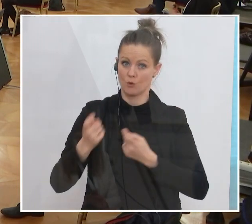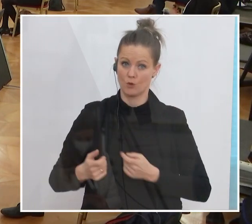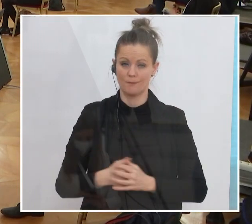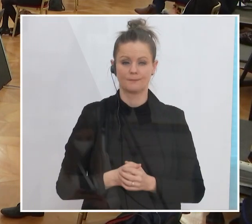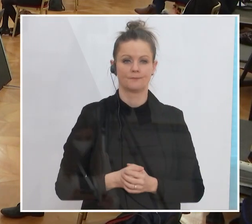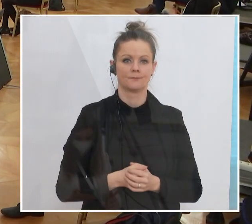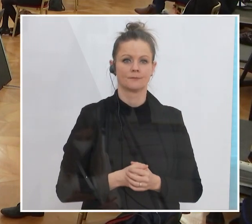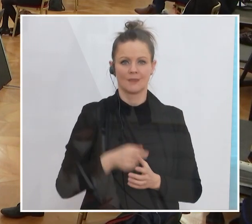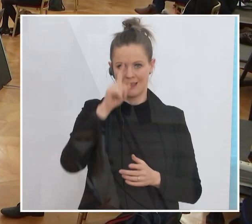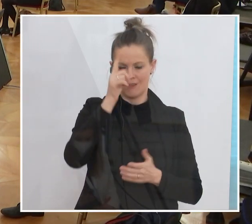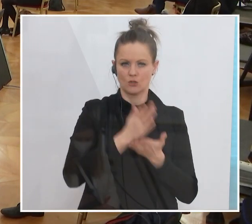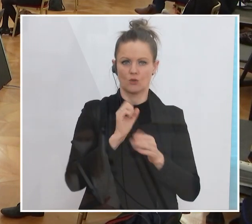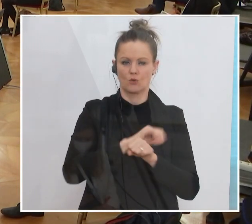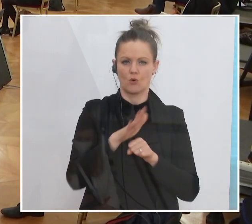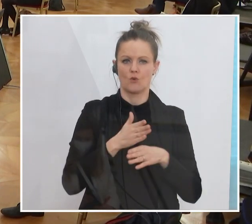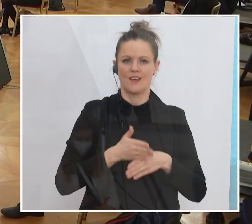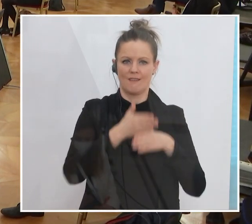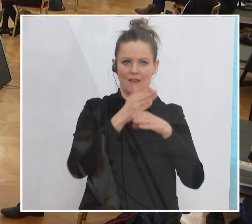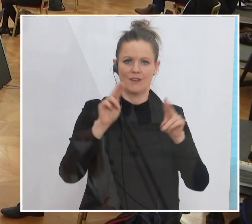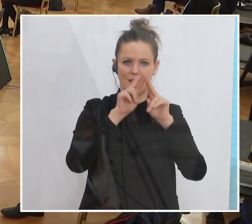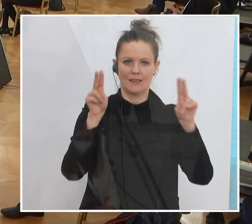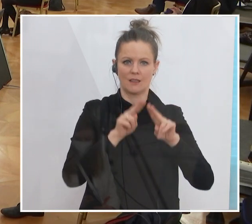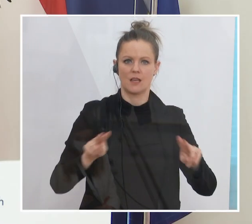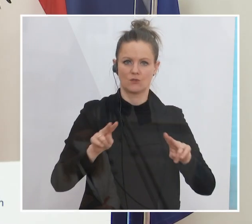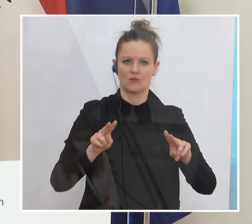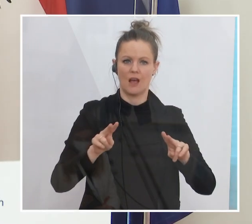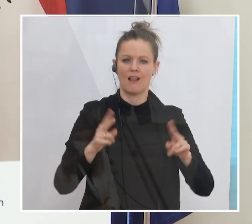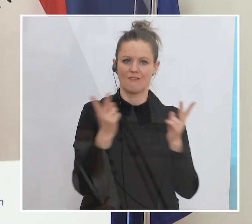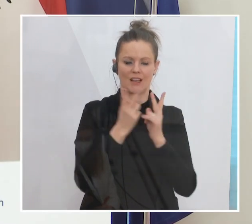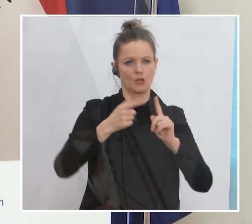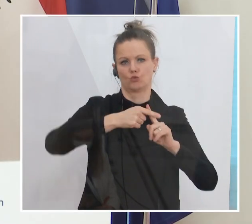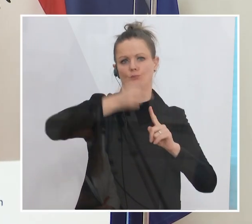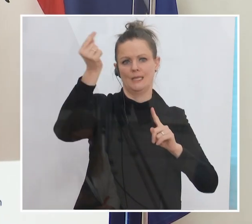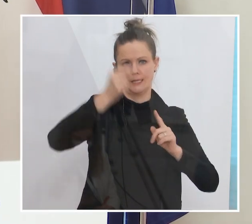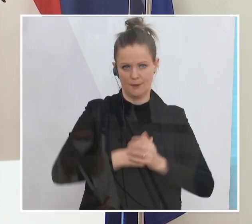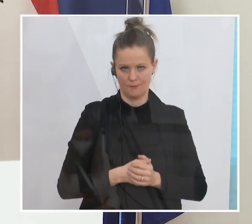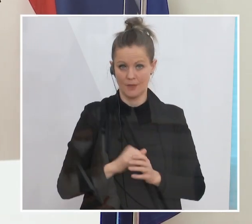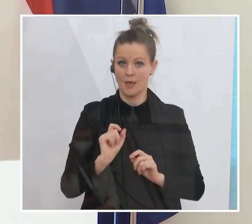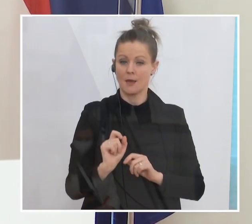den Corona-Hilfen im internationalen Spitzenfeld liegen. Gerade bei den Direktzahlungen, und